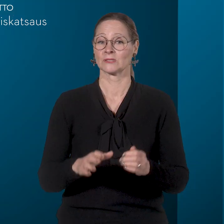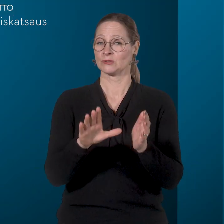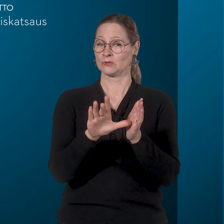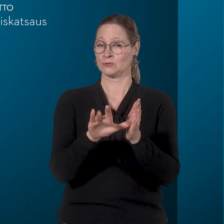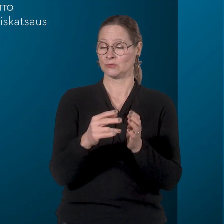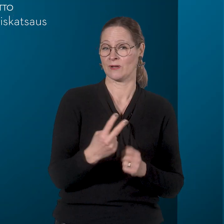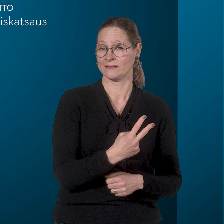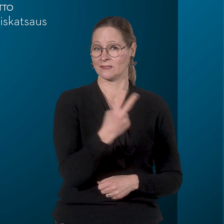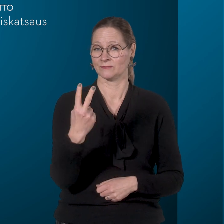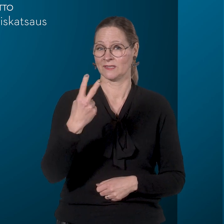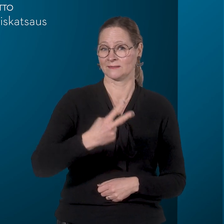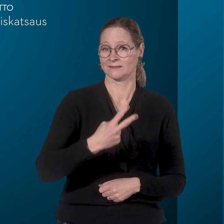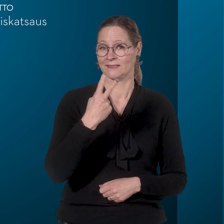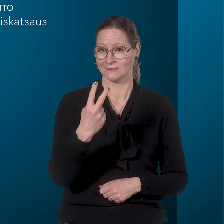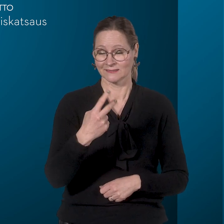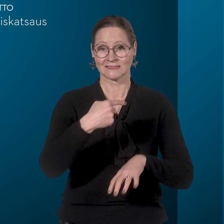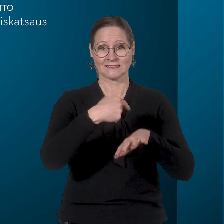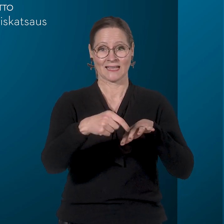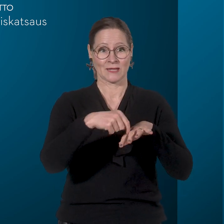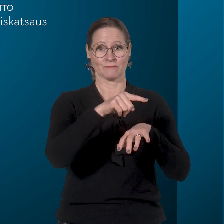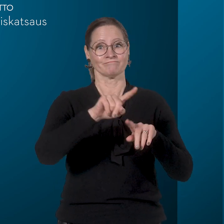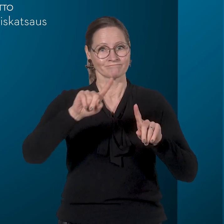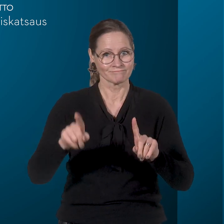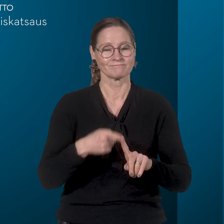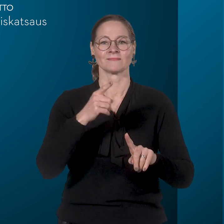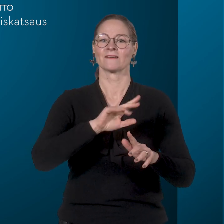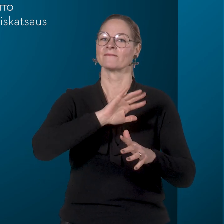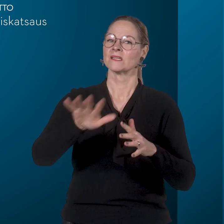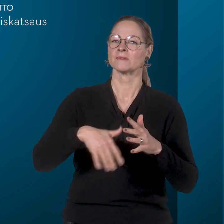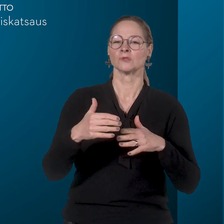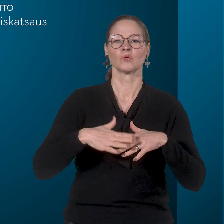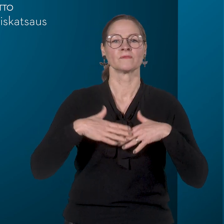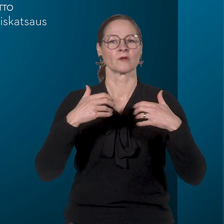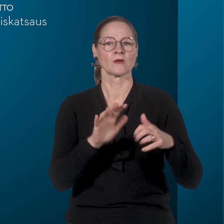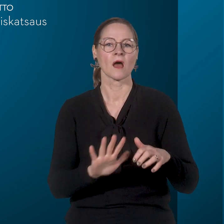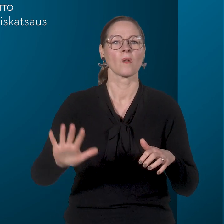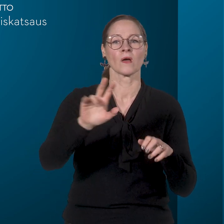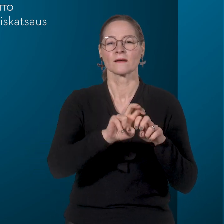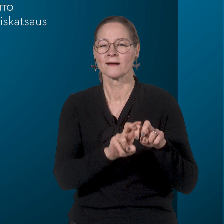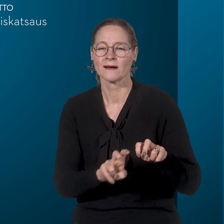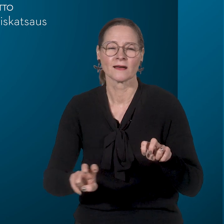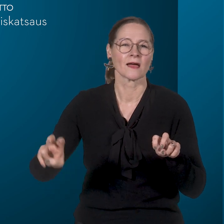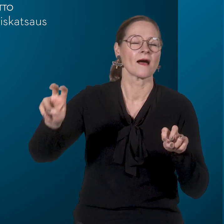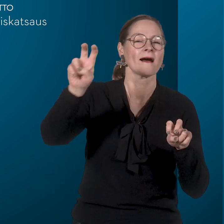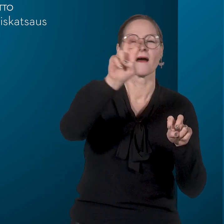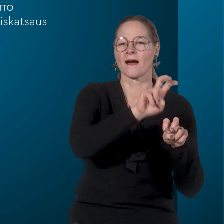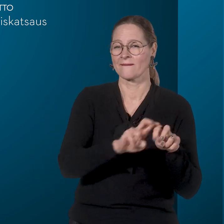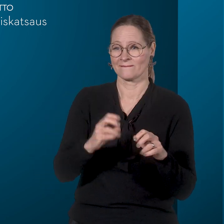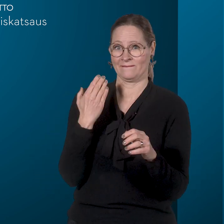Syksyllä 2022 Seinäjoelta alkanut Viittoma- kieliset hyvinvointialueilla -kiertue -